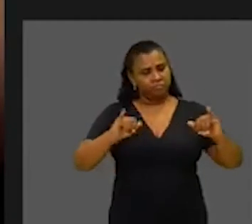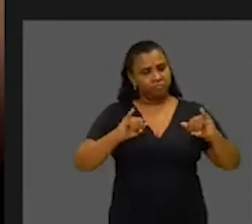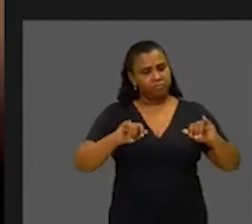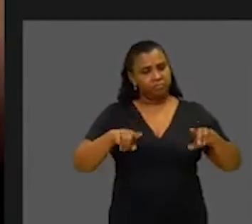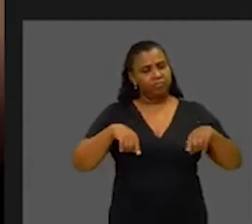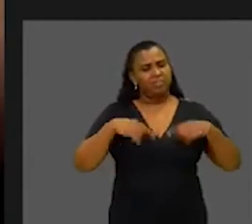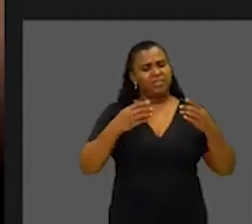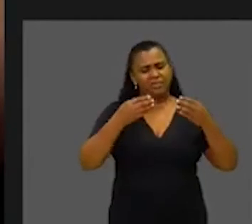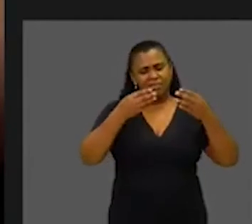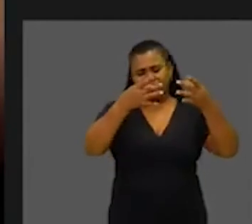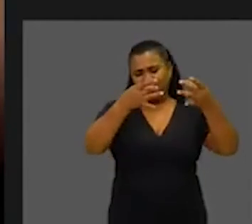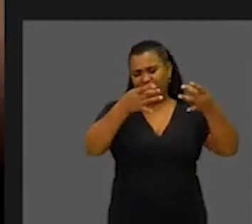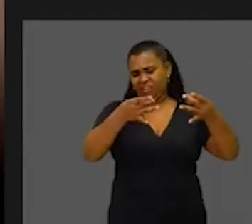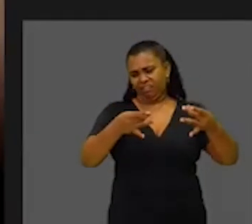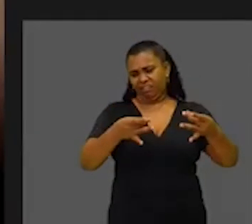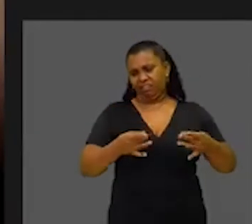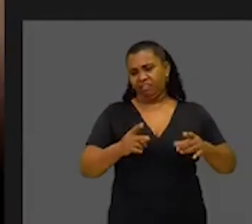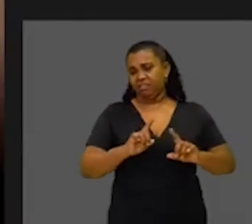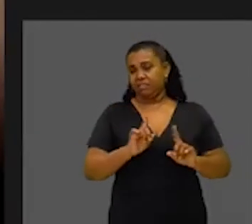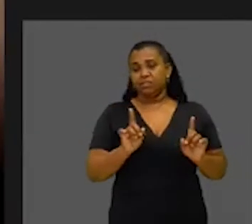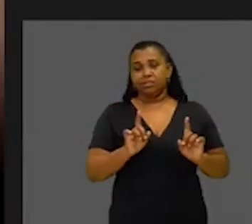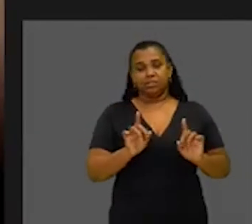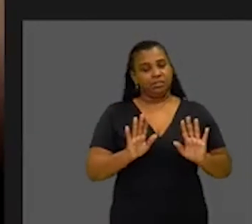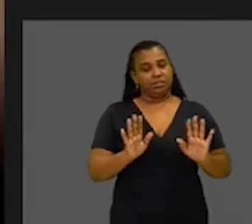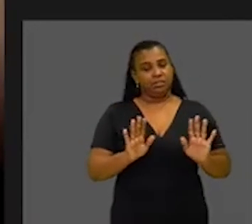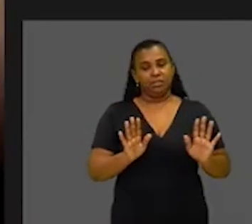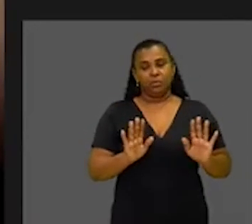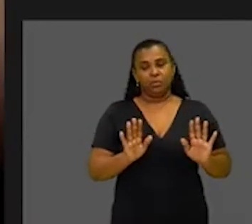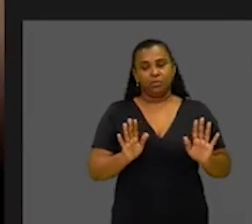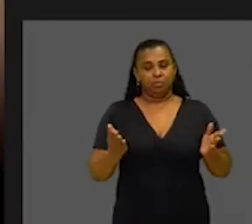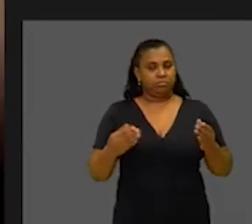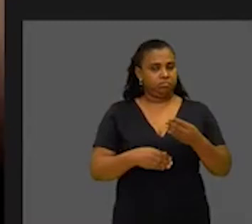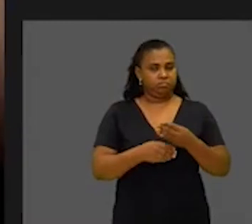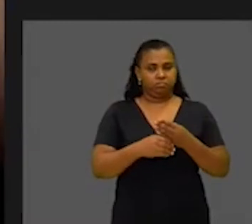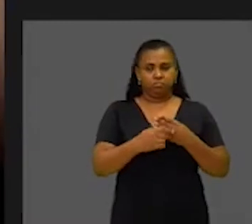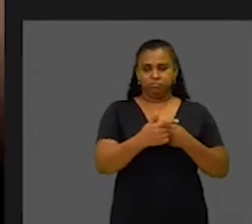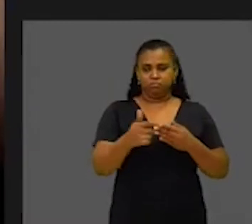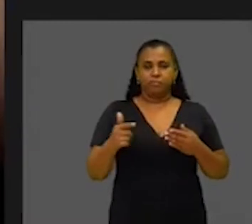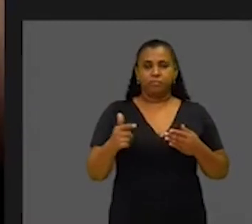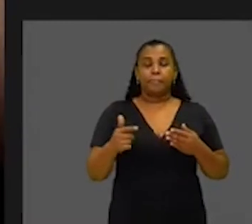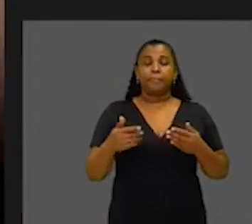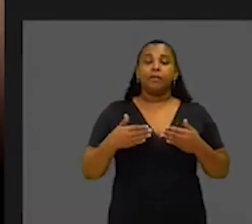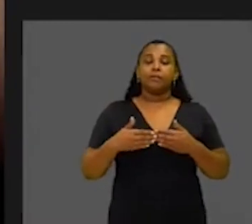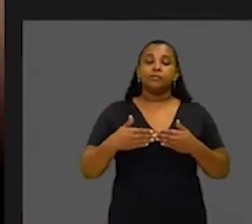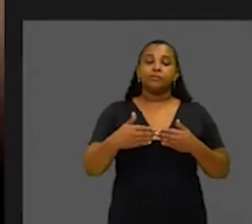nesse discurso porque não não contribui o que a gente tem que fazer agora é trabalhar com esse